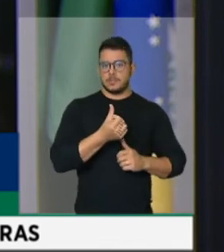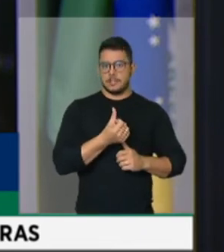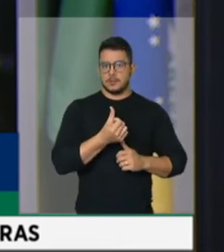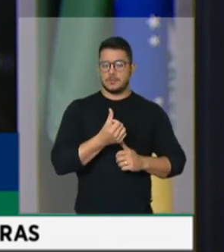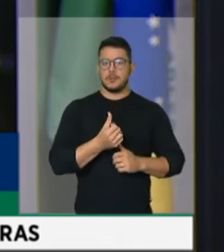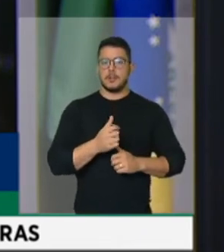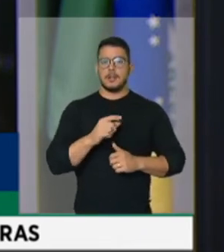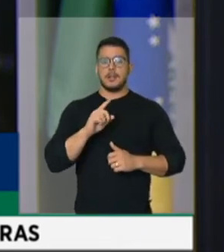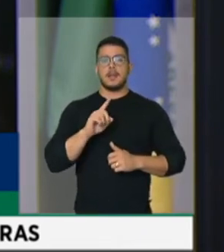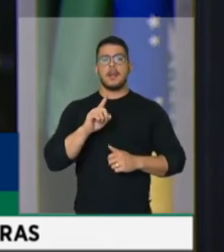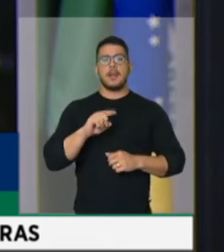SOCIAIS DO GOVERNO FEDERAL. OPTAMOS POR AJUSTAR O TEXTO DO